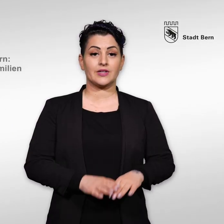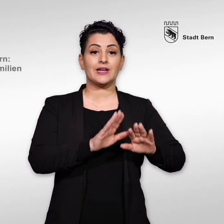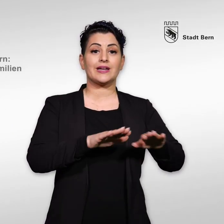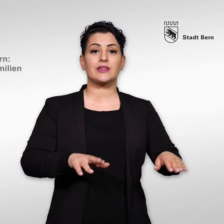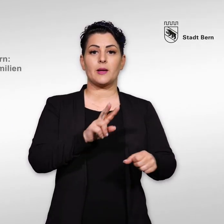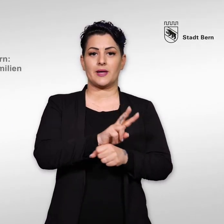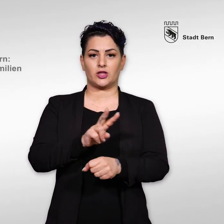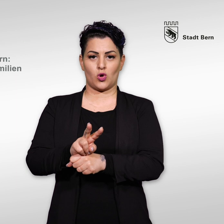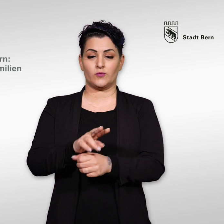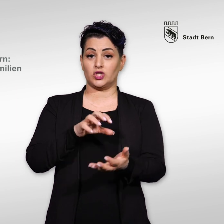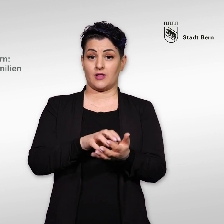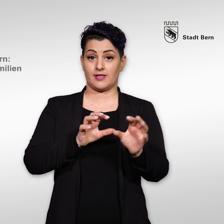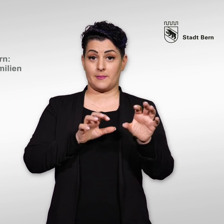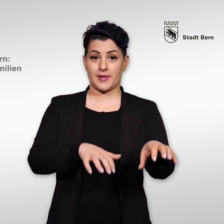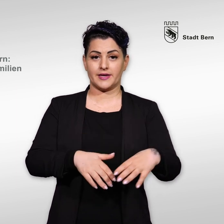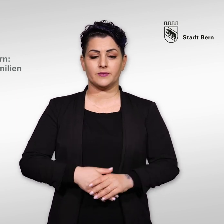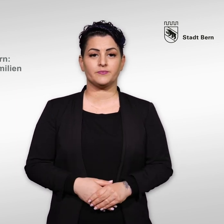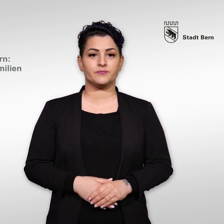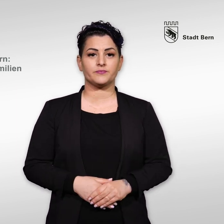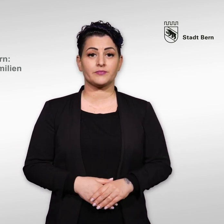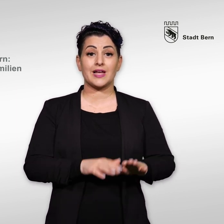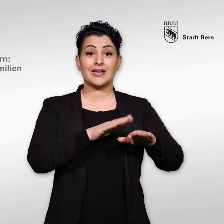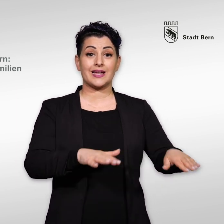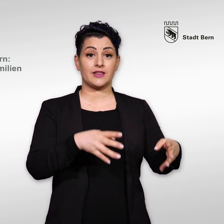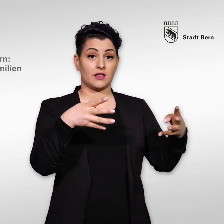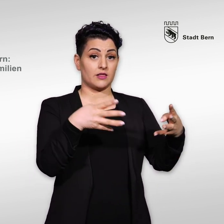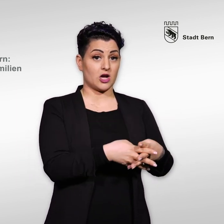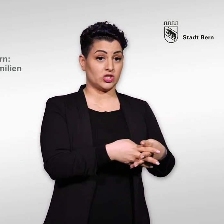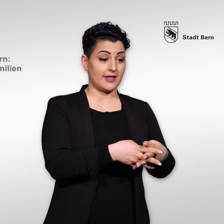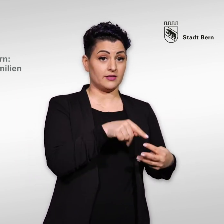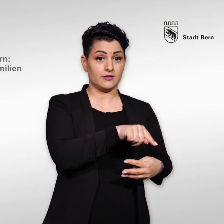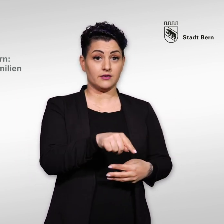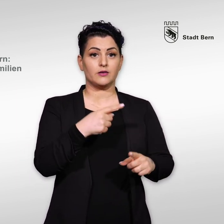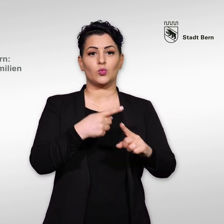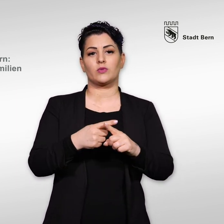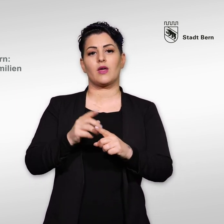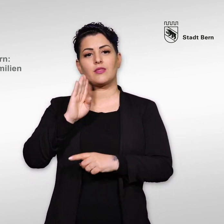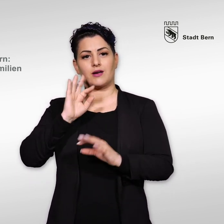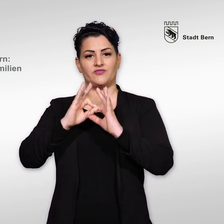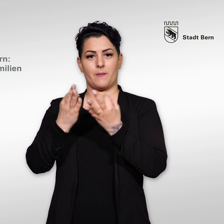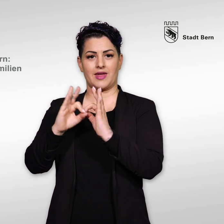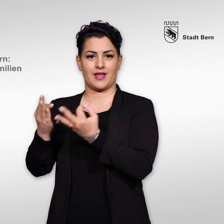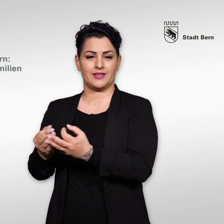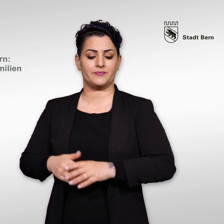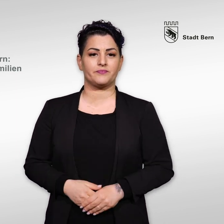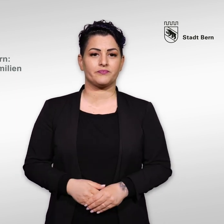Kinderbetreuung in der Stadt Bern: Kindertagesstätten und Tagesfamilien